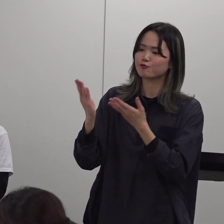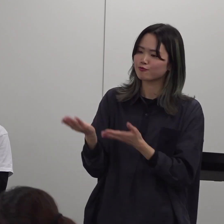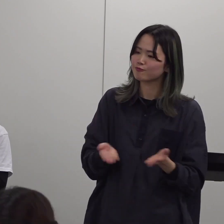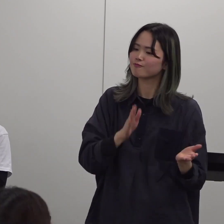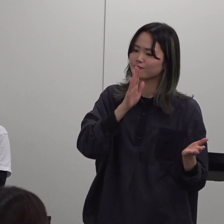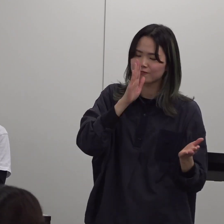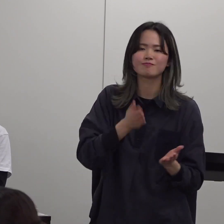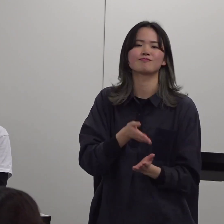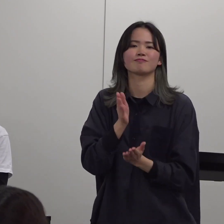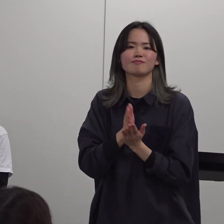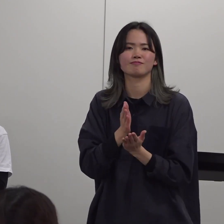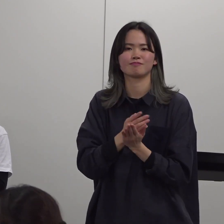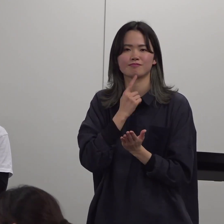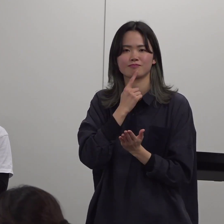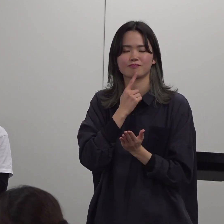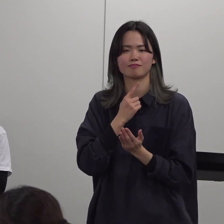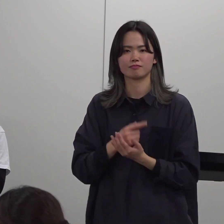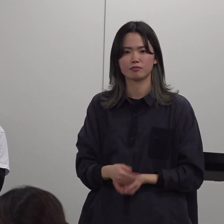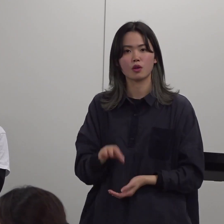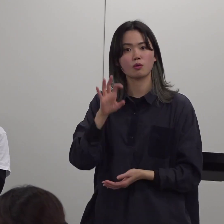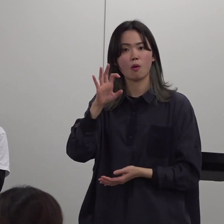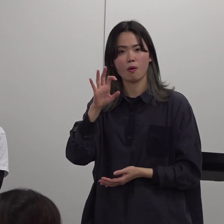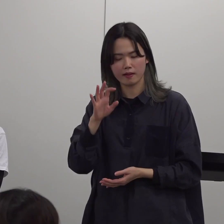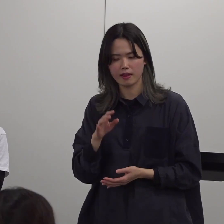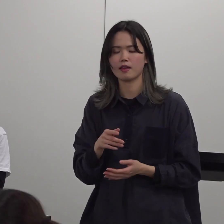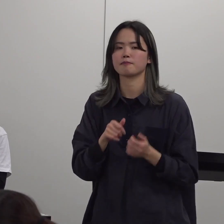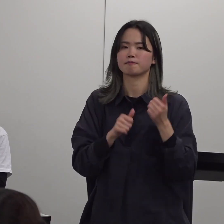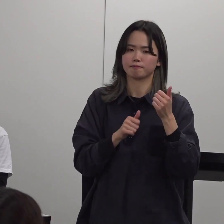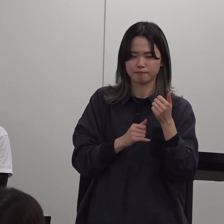排泄の管理も皆さんちゃんとユーザーさんがされていますので